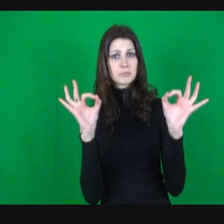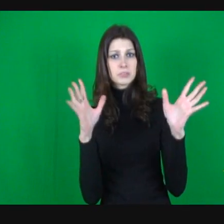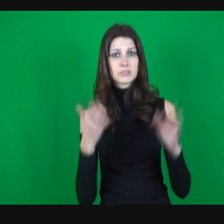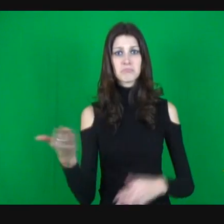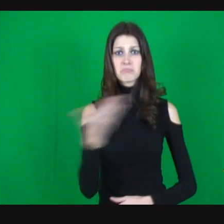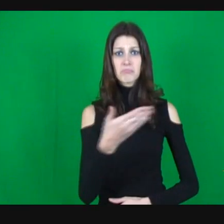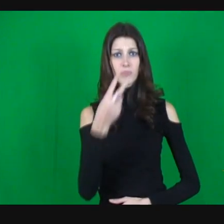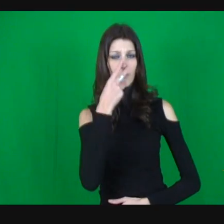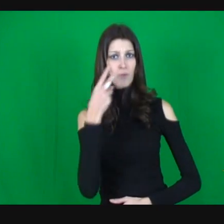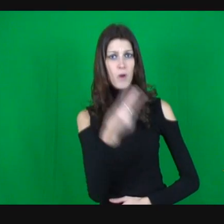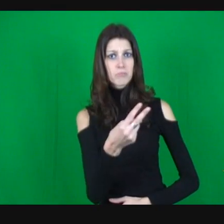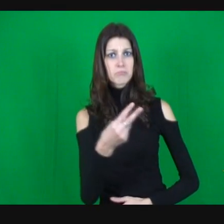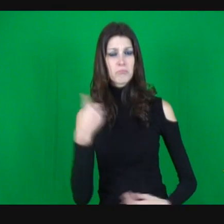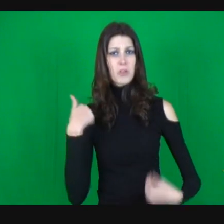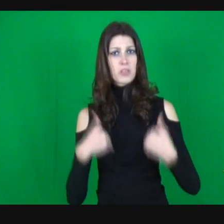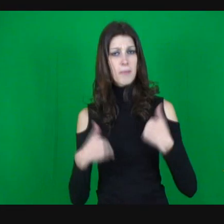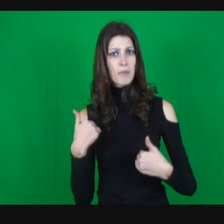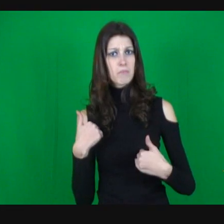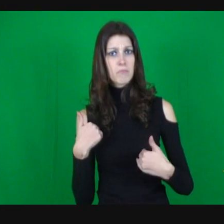Comme vous le voyez, au-delà du handicap